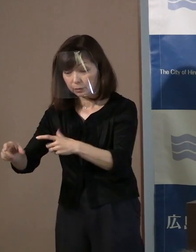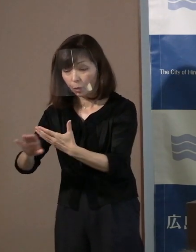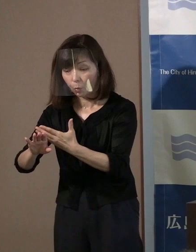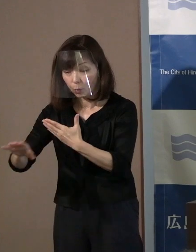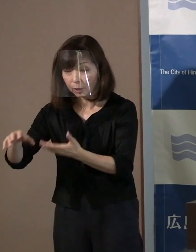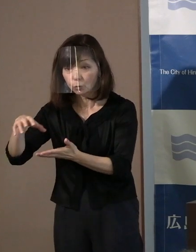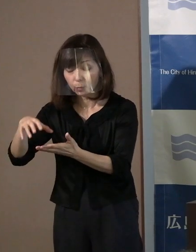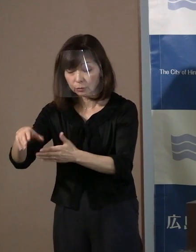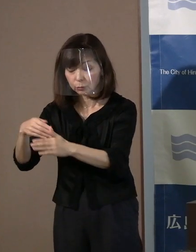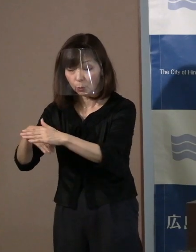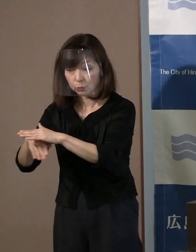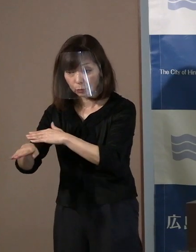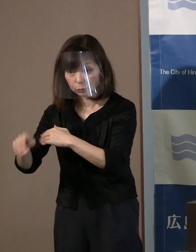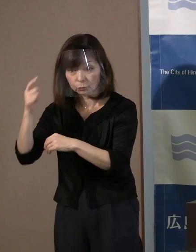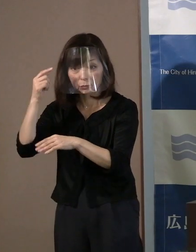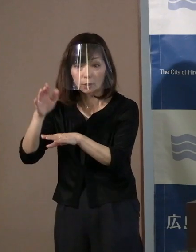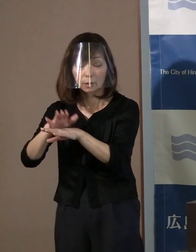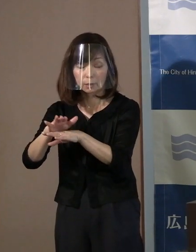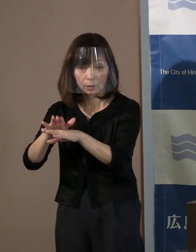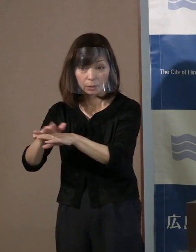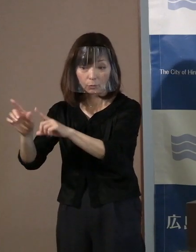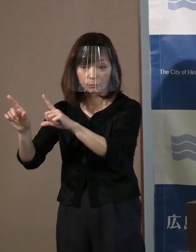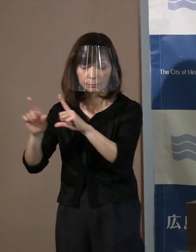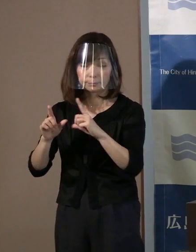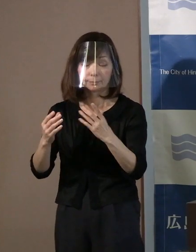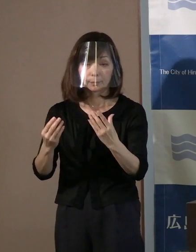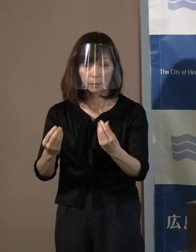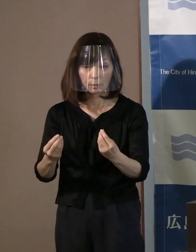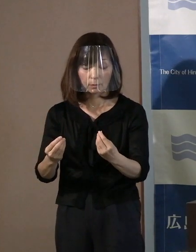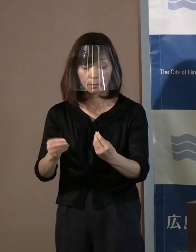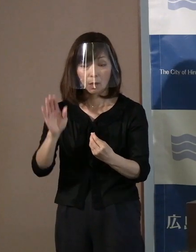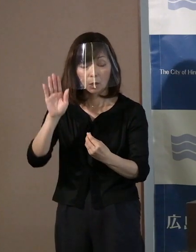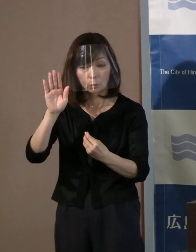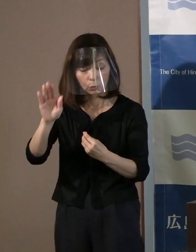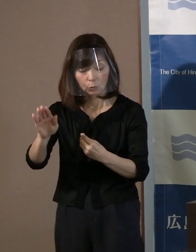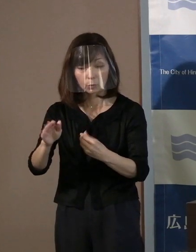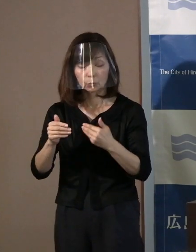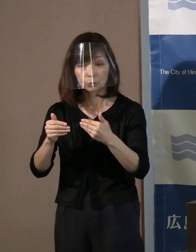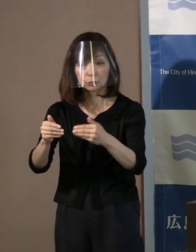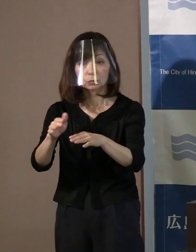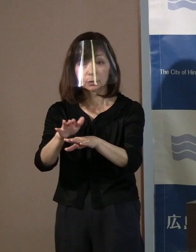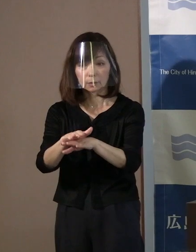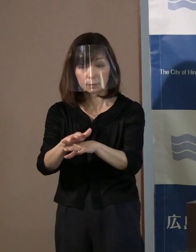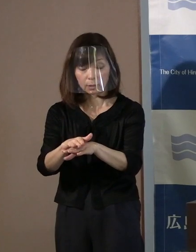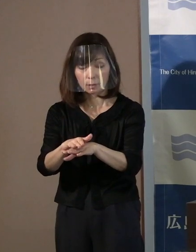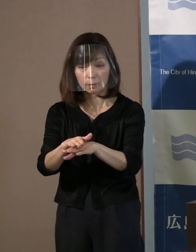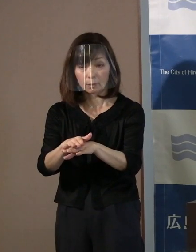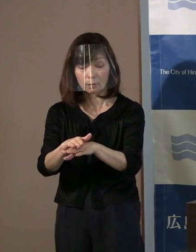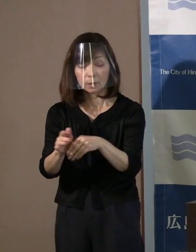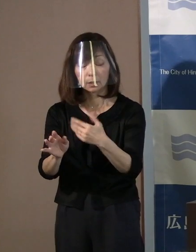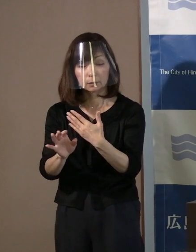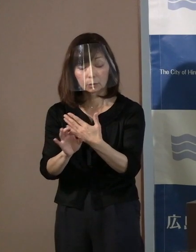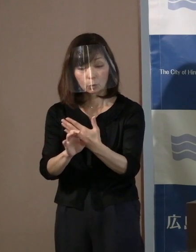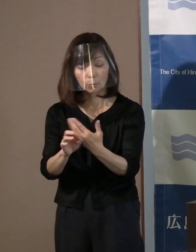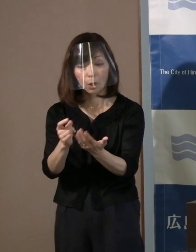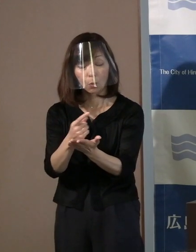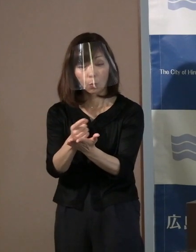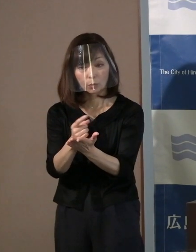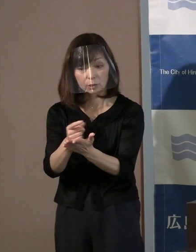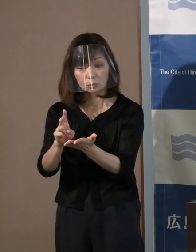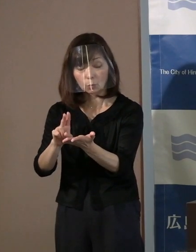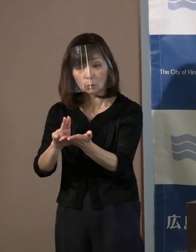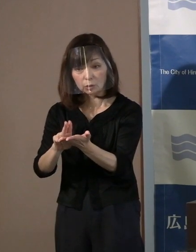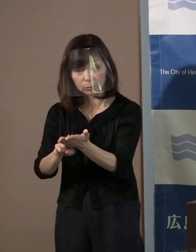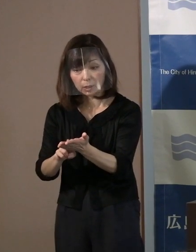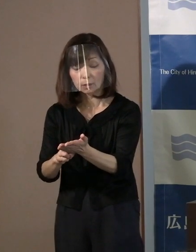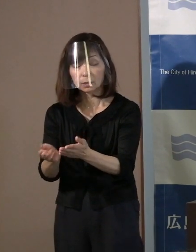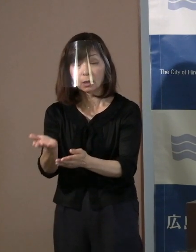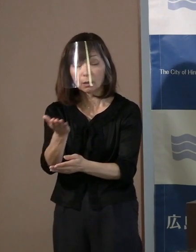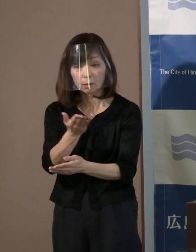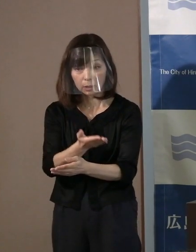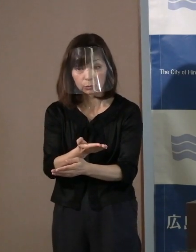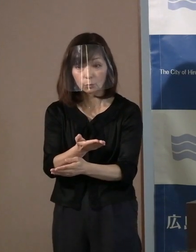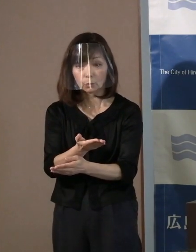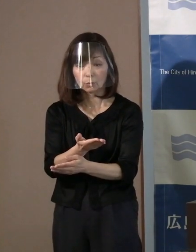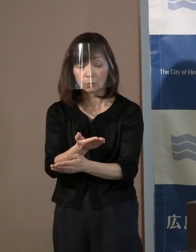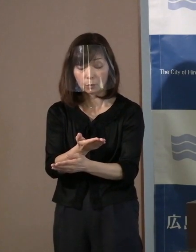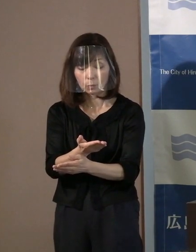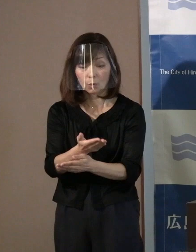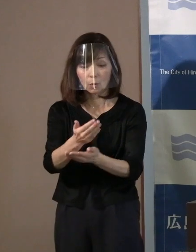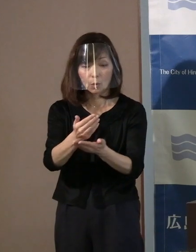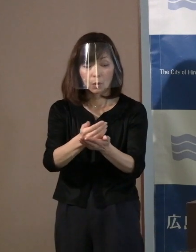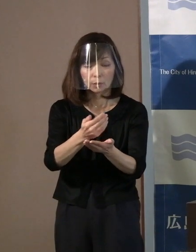今後の検討の具体的な進み方について､例えば､ 移設の方針を決めた上で遺構を撤去するのか､